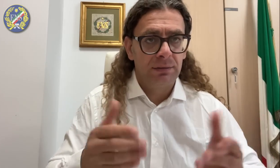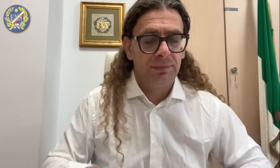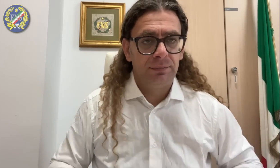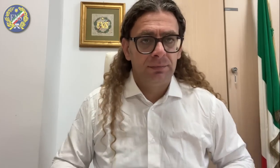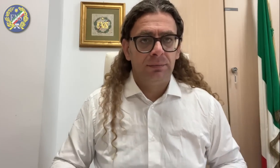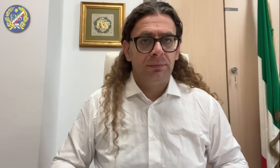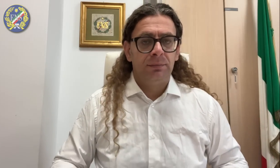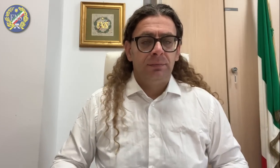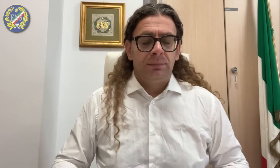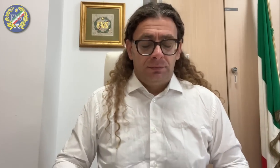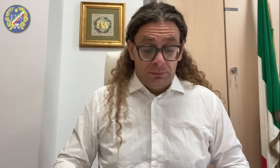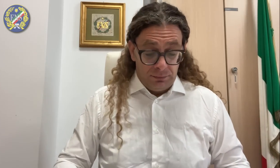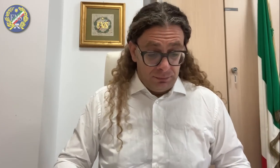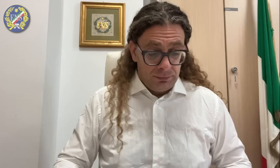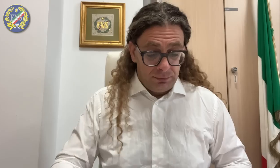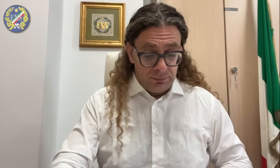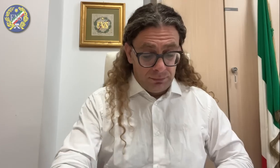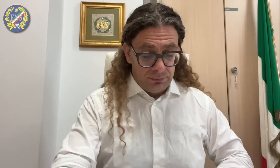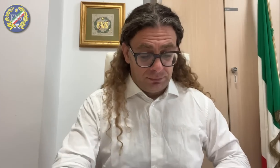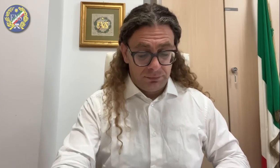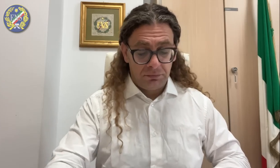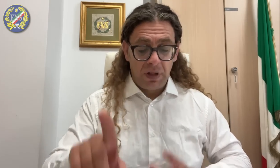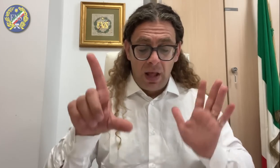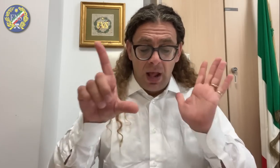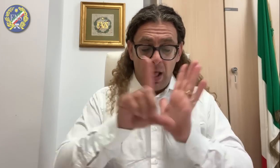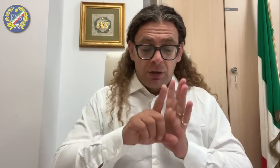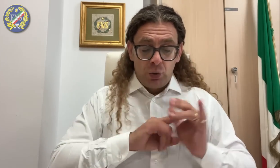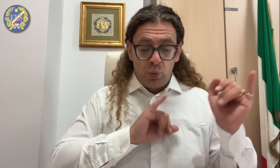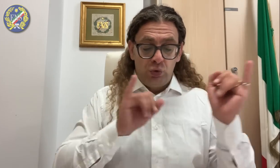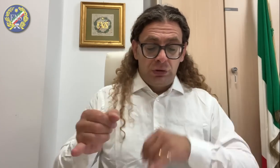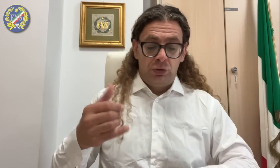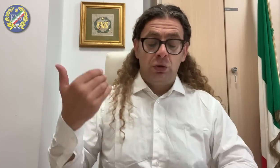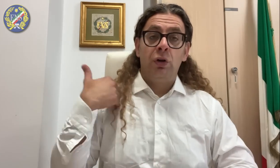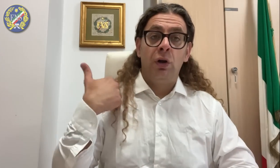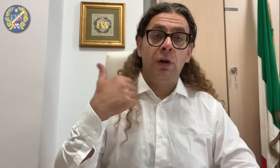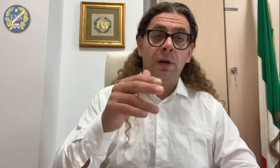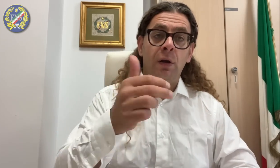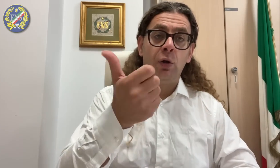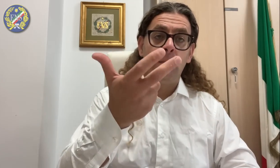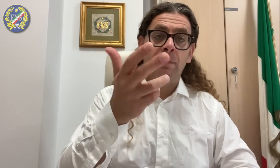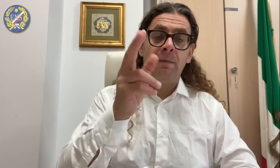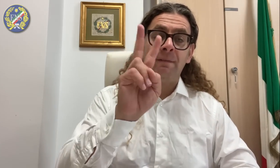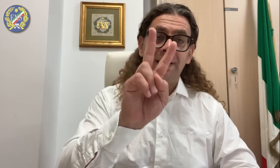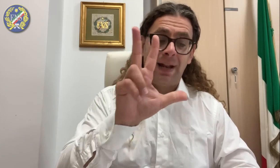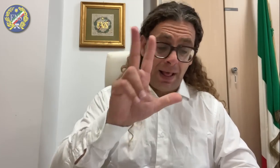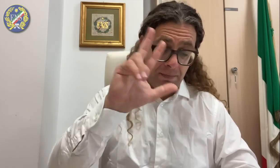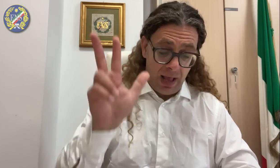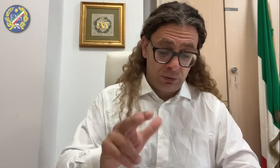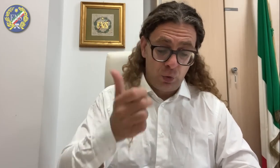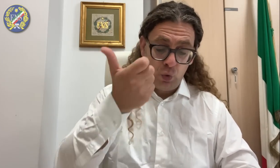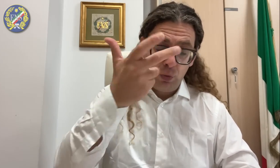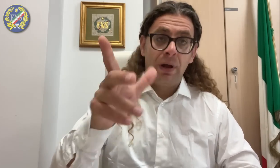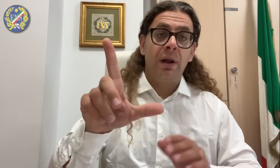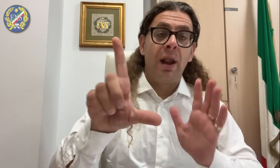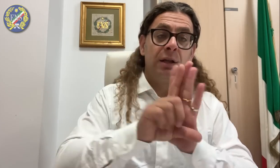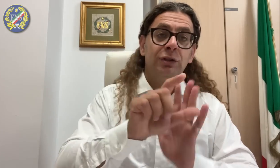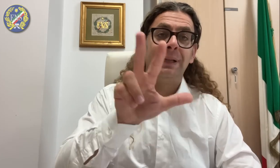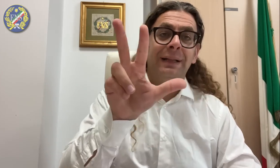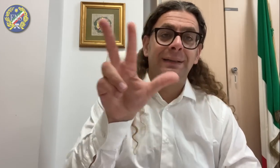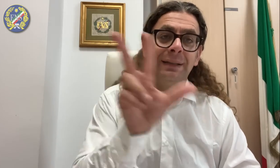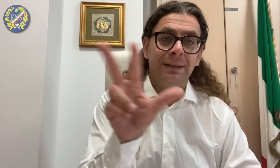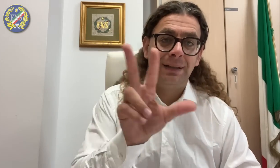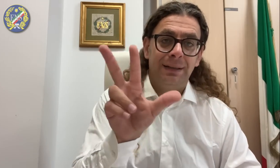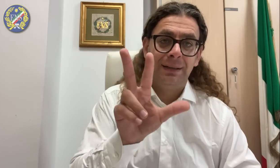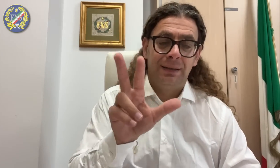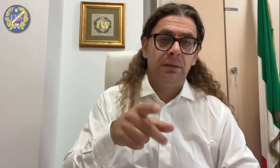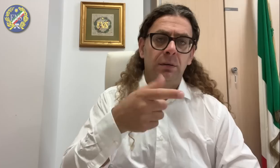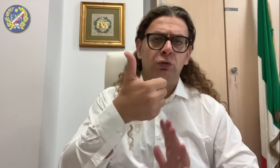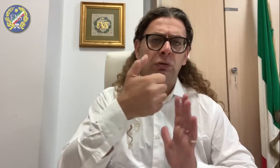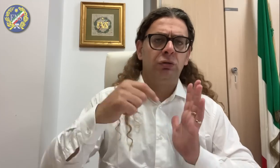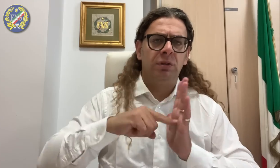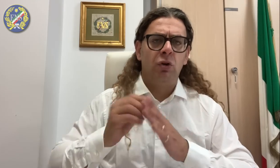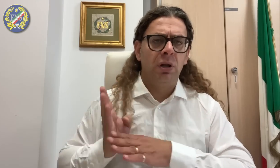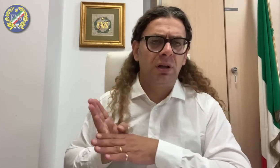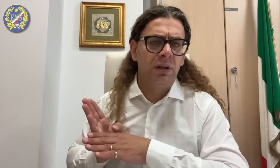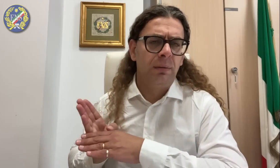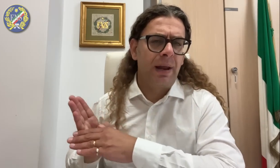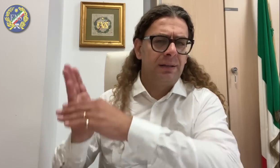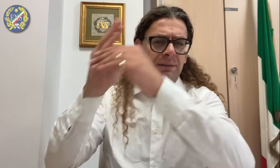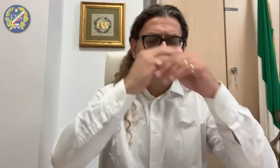Questo si può fare ed è previsto dalla legge 23 marzo 2023, n. 33 che prevede la ripartizione di 100.000.000 di euro